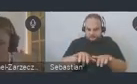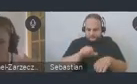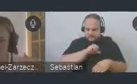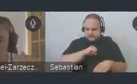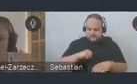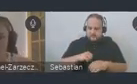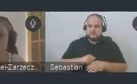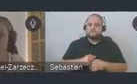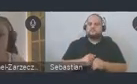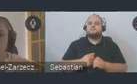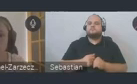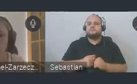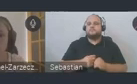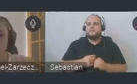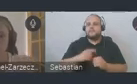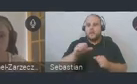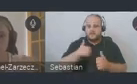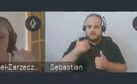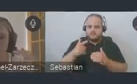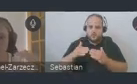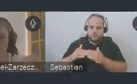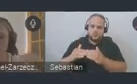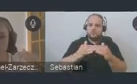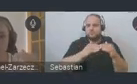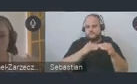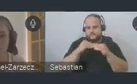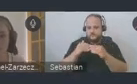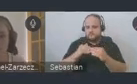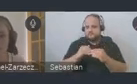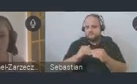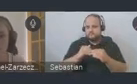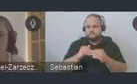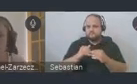Żebyśmy pracowali równo. Żebyśmy wszyscy utrzymali jedno tempo.